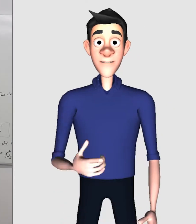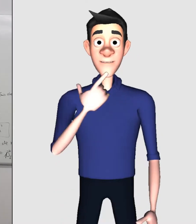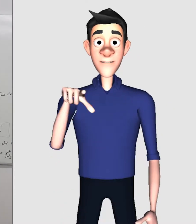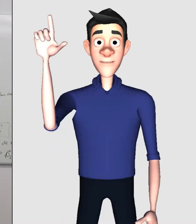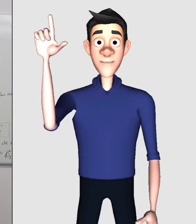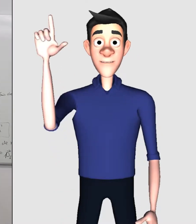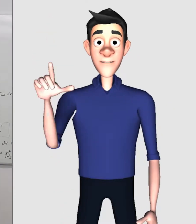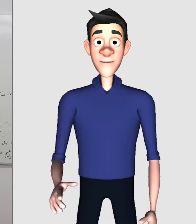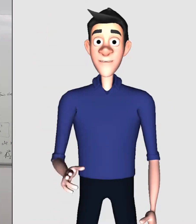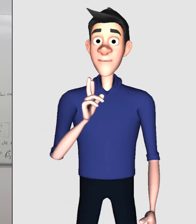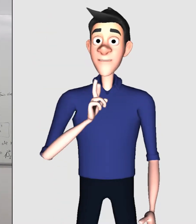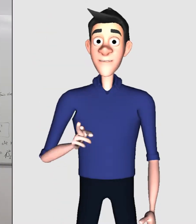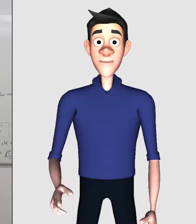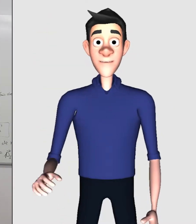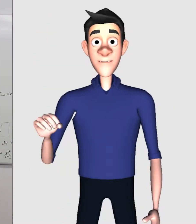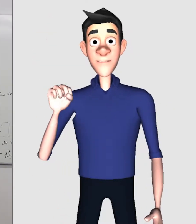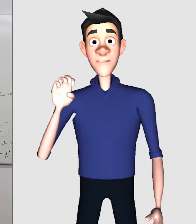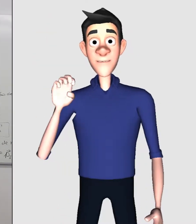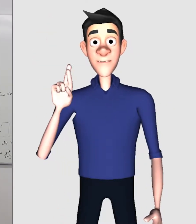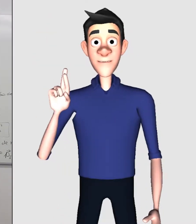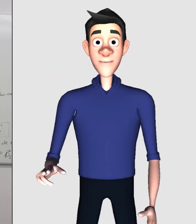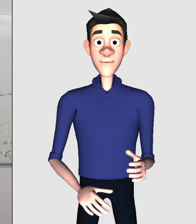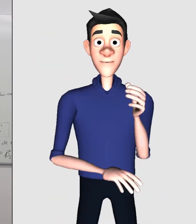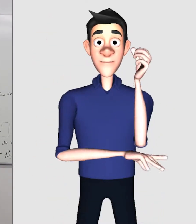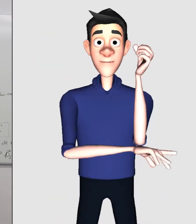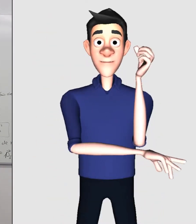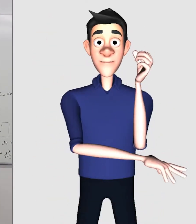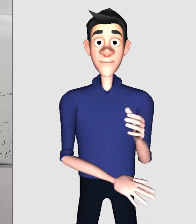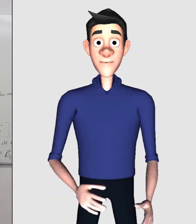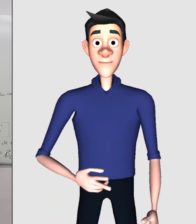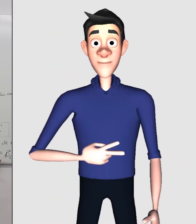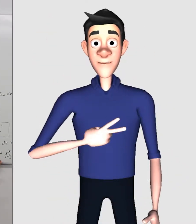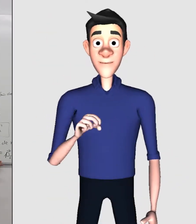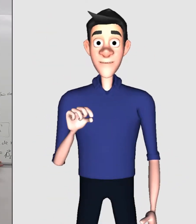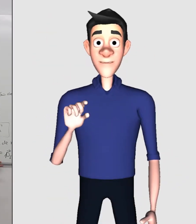É o instante imediato antes e o instante imediato depois que vamos aplicar isso